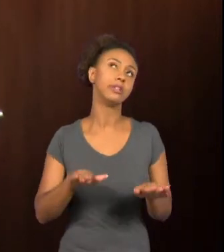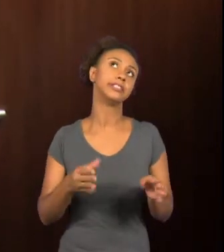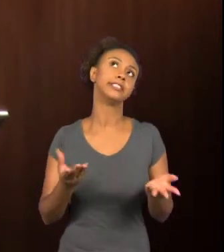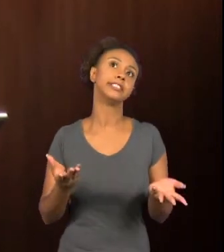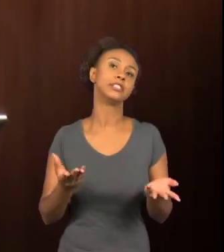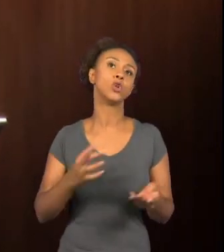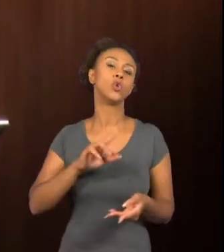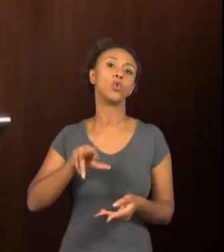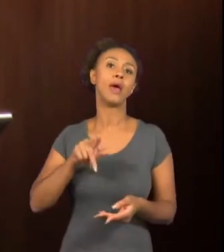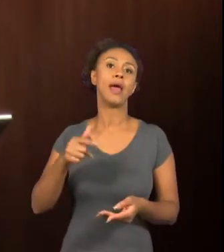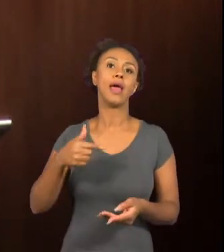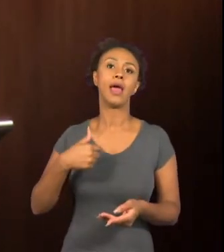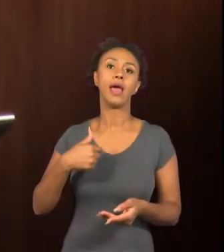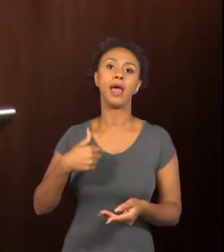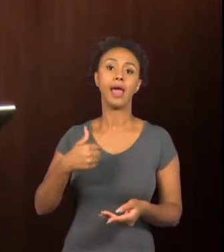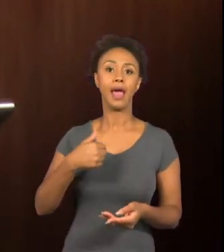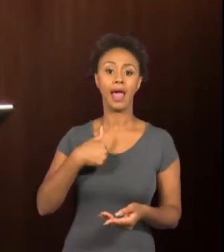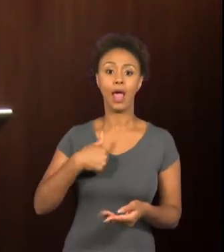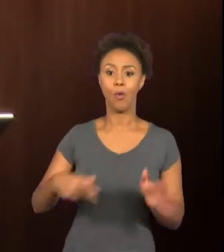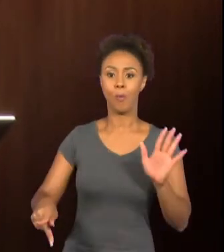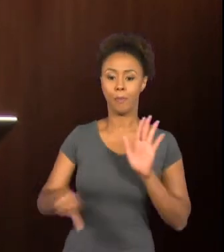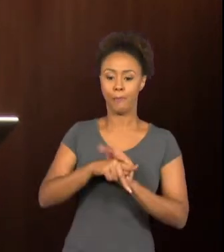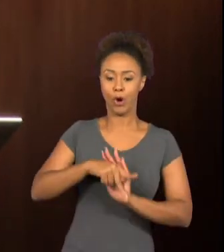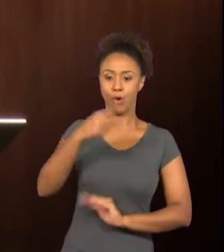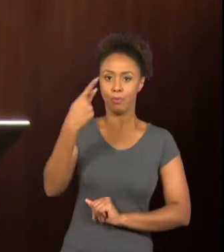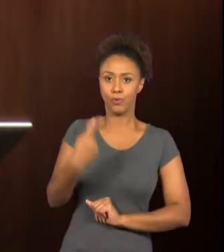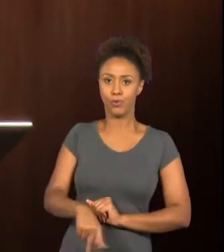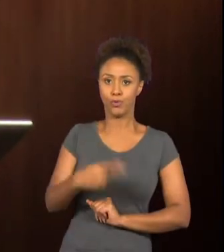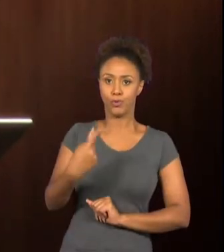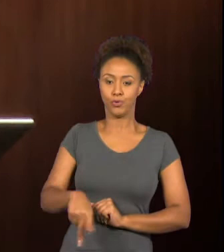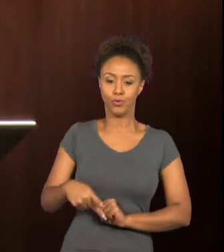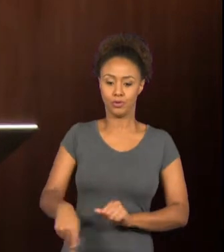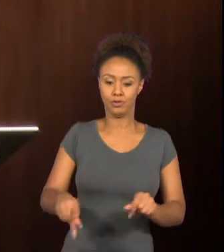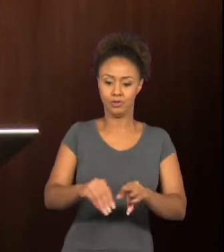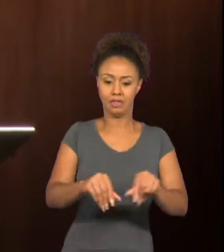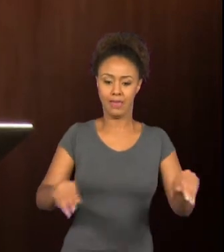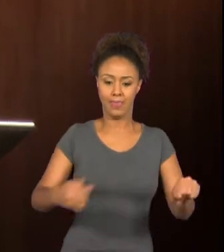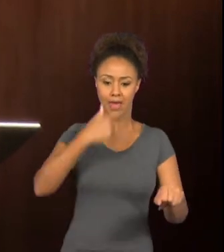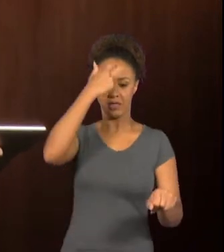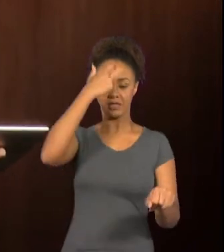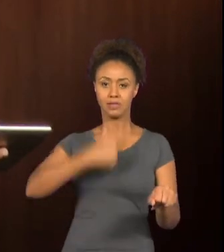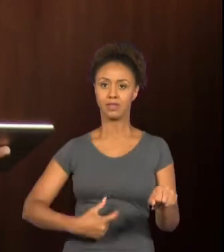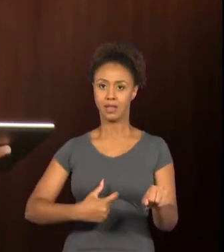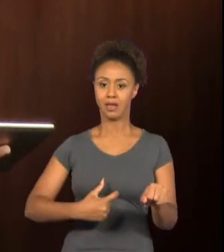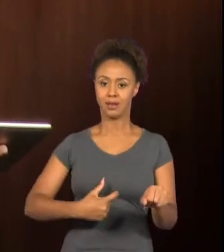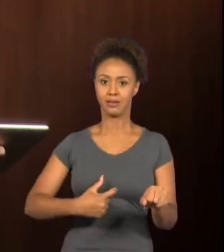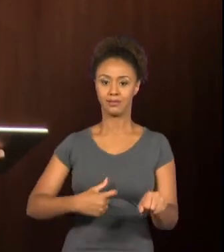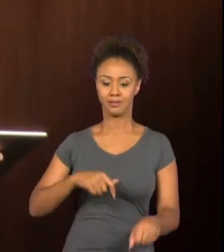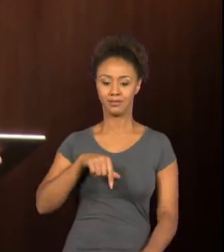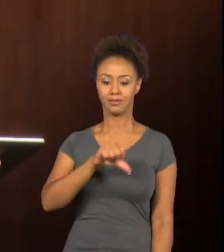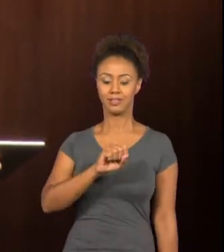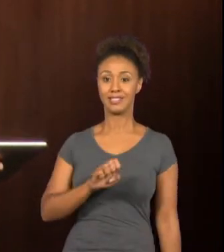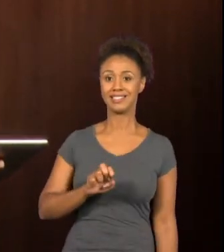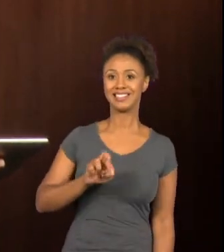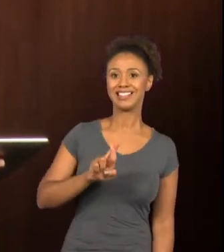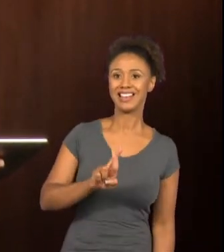SER DA TERRA E MUITO MENOS A SER A TERRA, QUE É ESSA QUESTÃO QUE NÓS ESTÁVAMOS FALANDO DO VÍNCULO